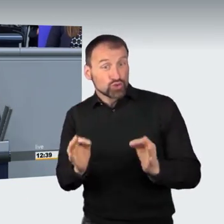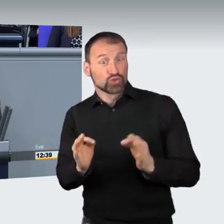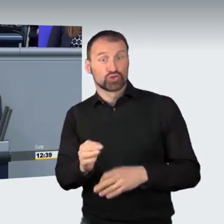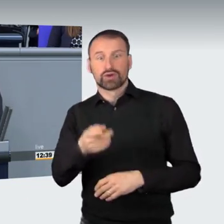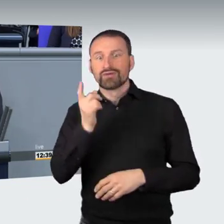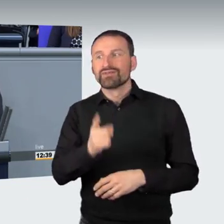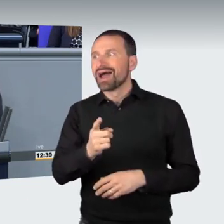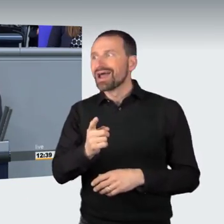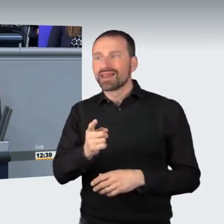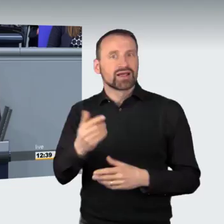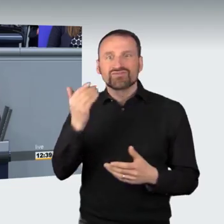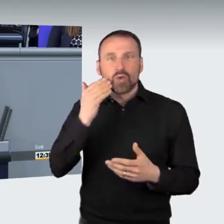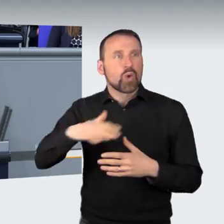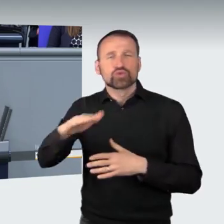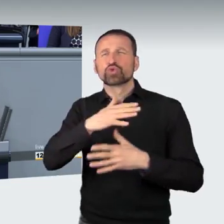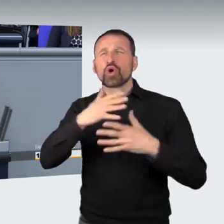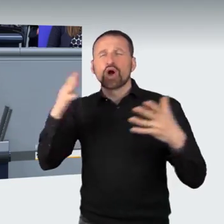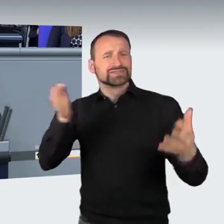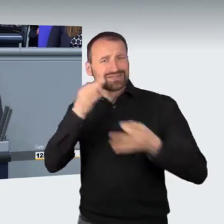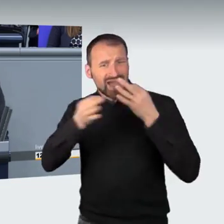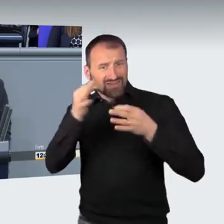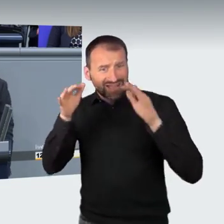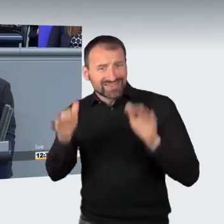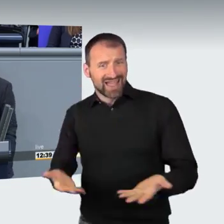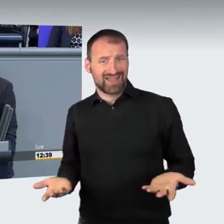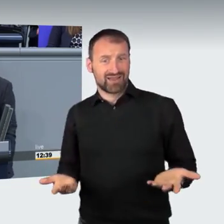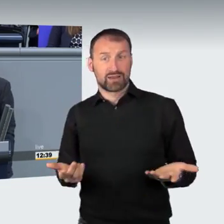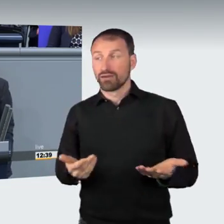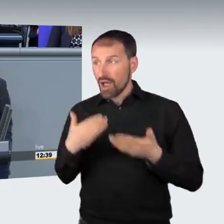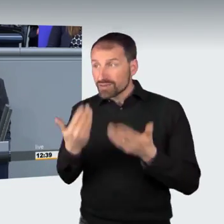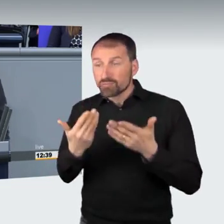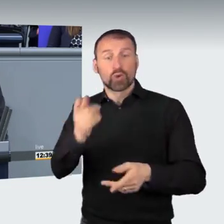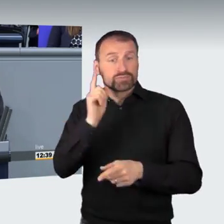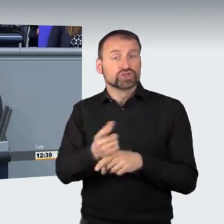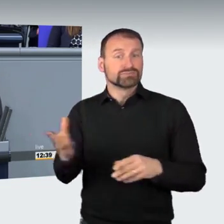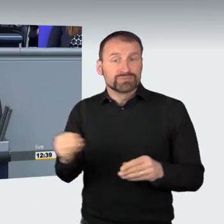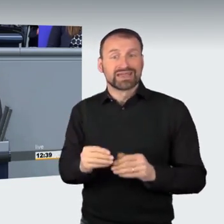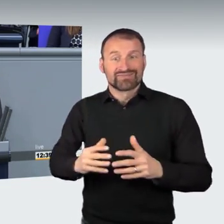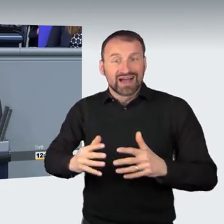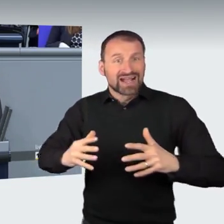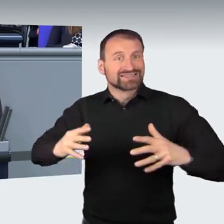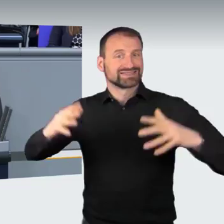(Zwischenruf): Das weiß ja selbst Klein Fritzchen! (Sprecherwechsel): Na, es wäre ja super gut, Frau Künast, wenn das alle wüssten.